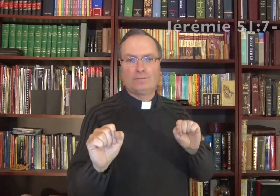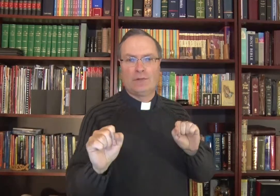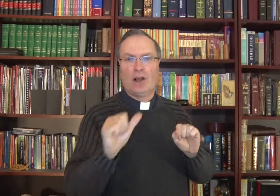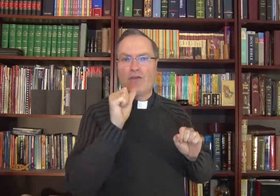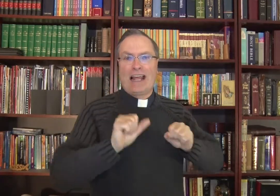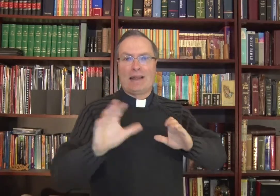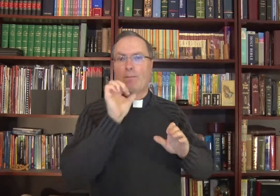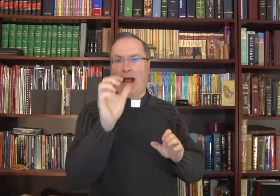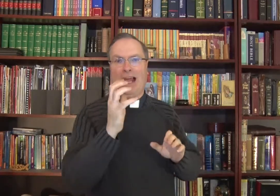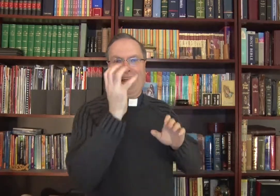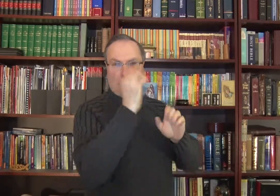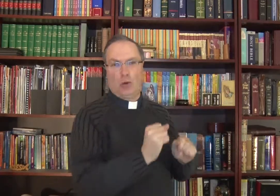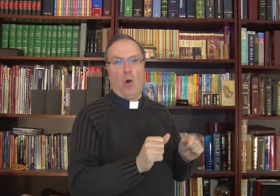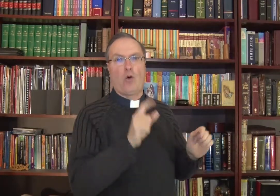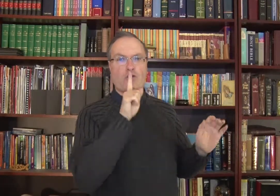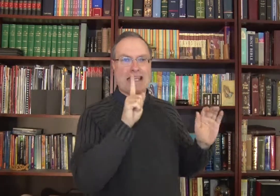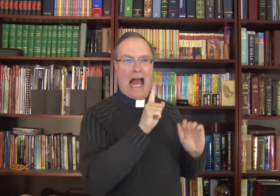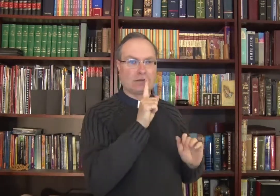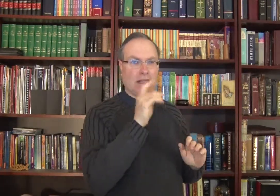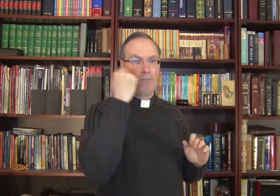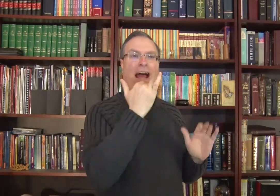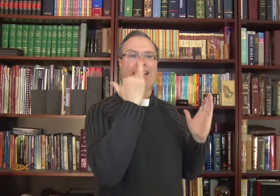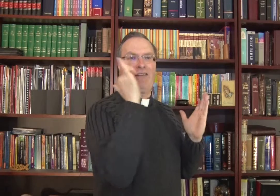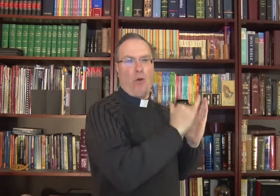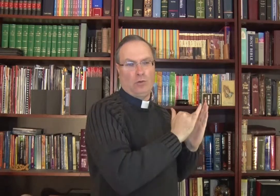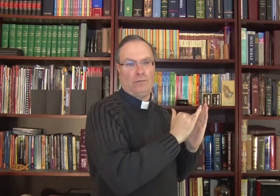Ne vous laissez pas réduire au silence par sa faute!